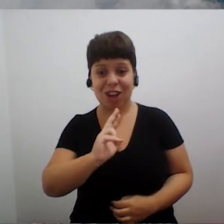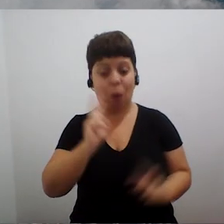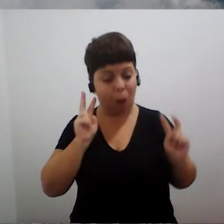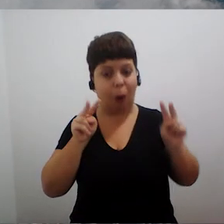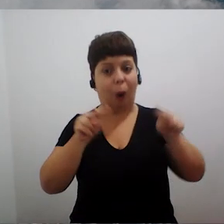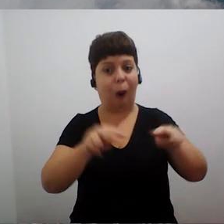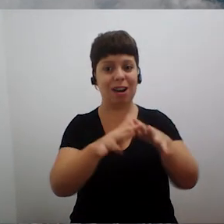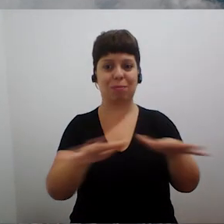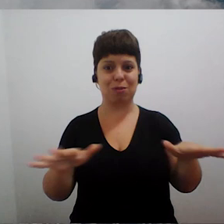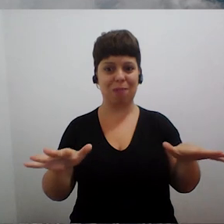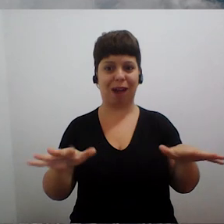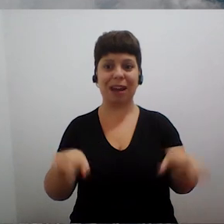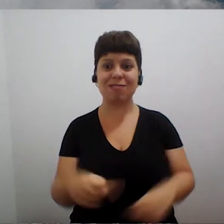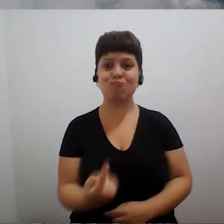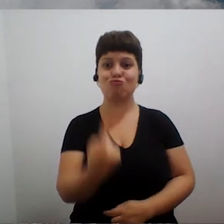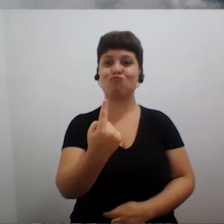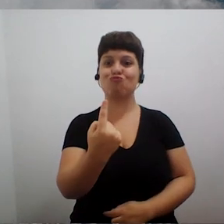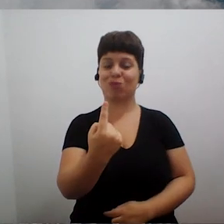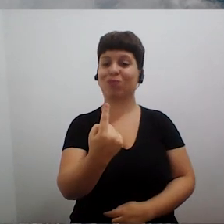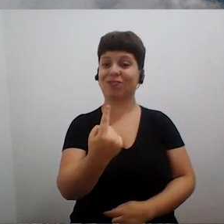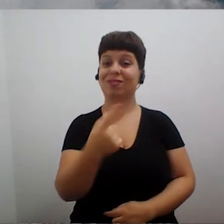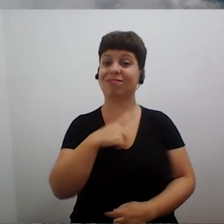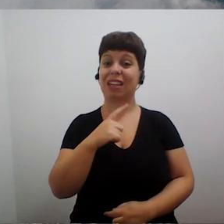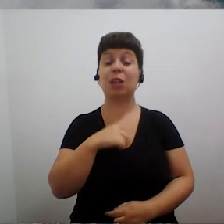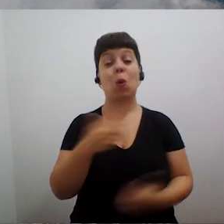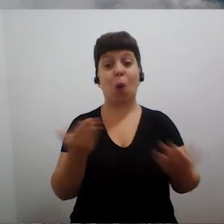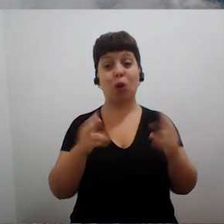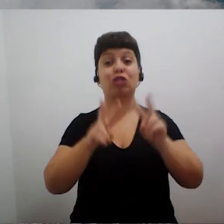hoje, nós trouxemos aqui esse tema para que nós possamos debater